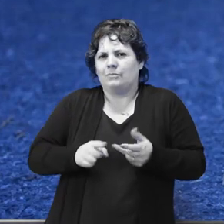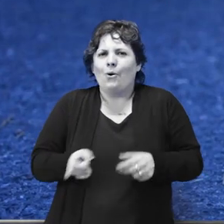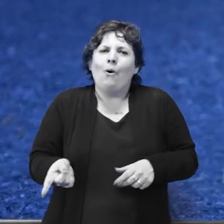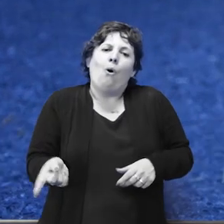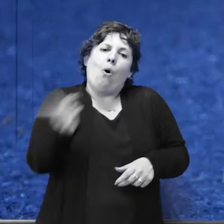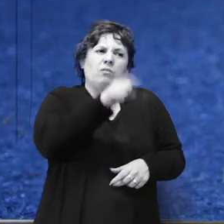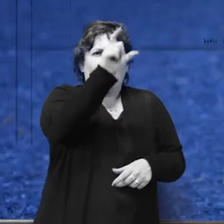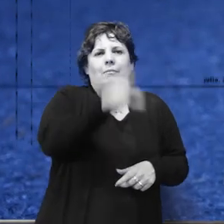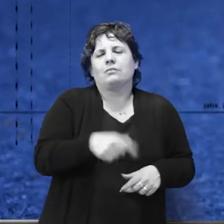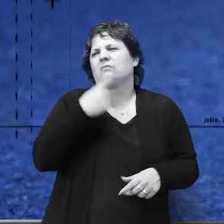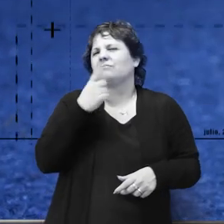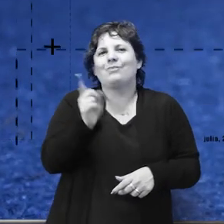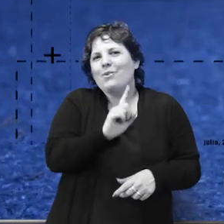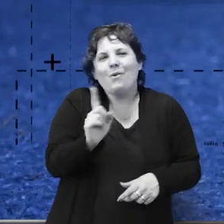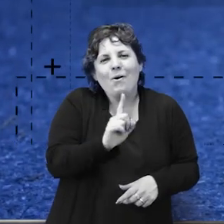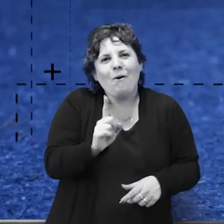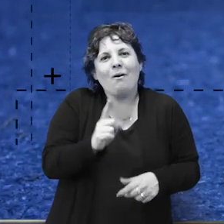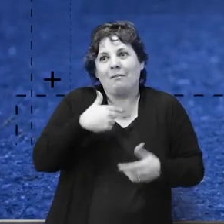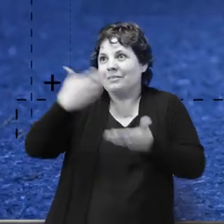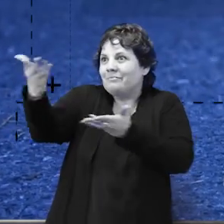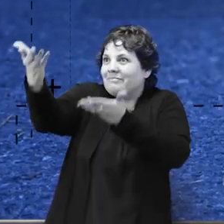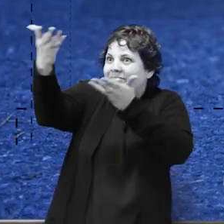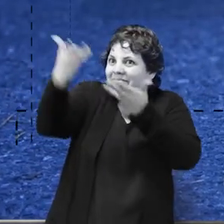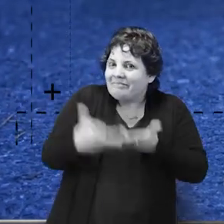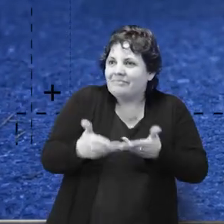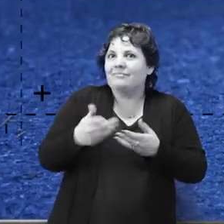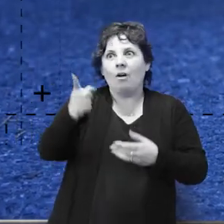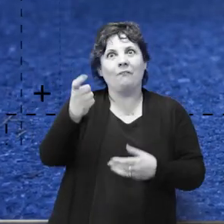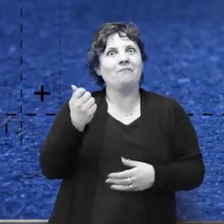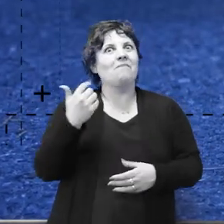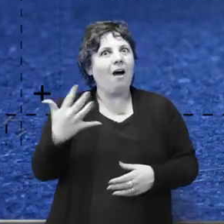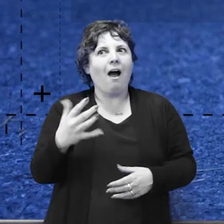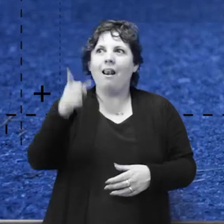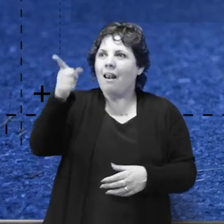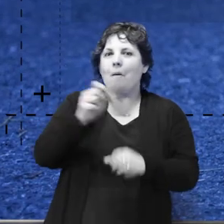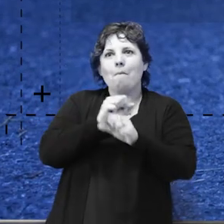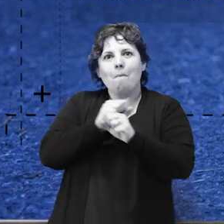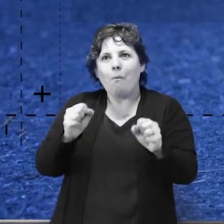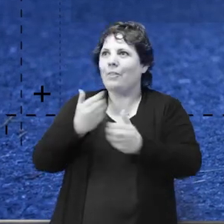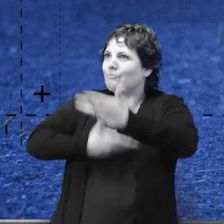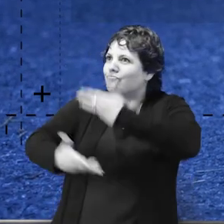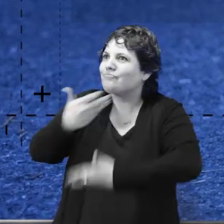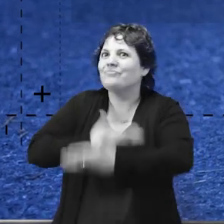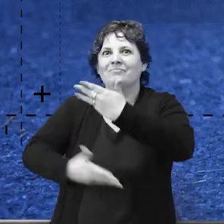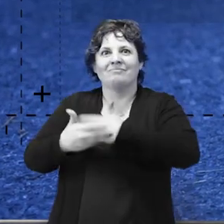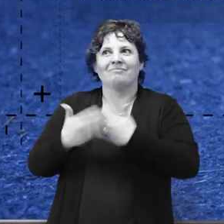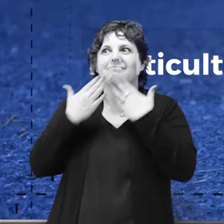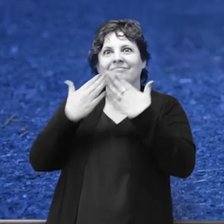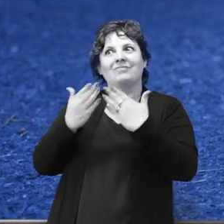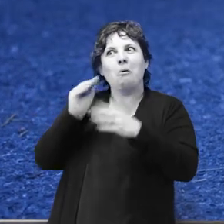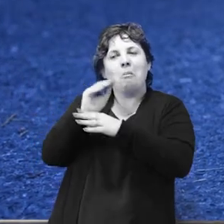No, si los estamos recibiendo es un valor la posibilidad de interactuar con otras culturas